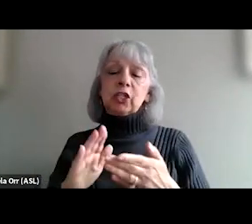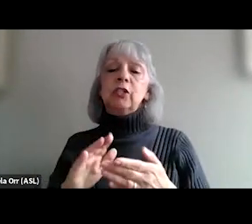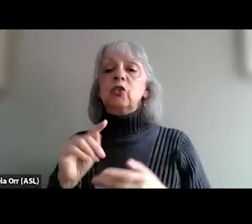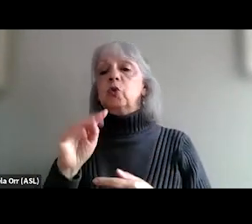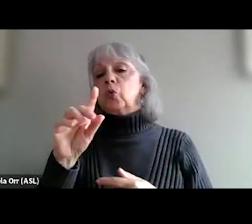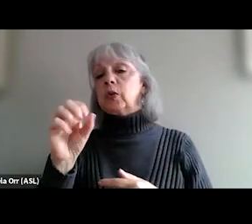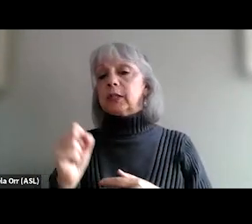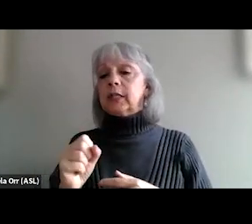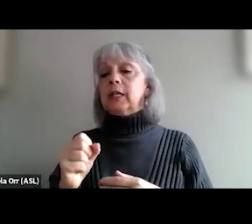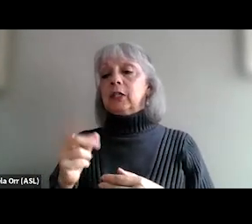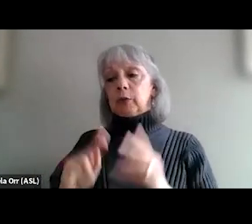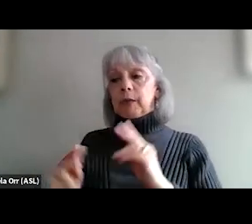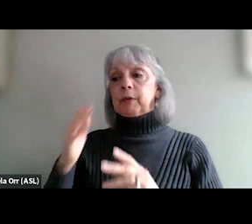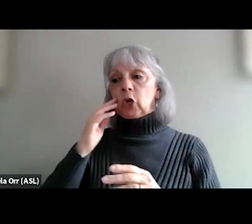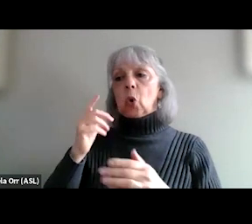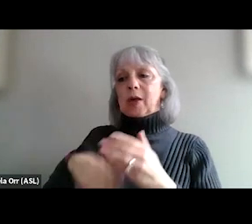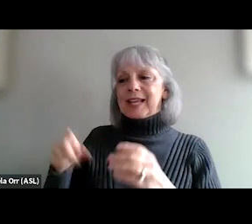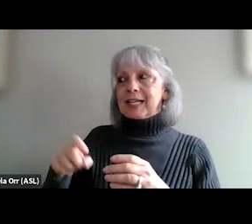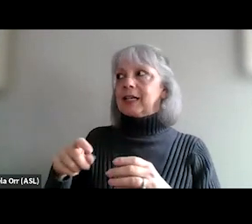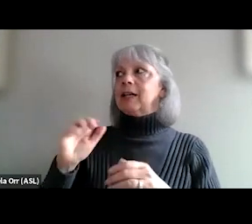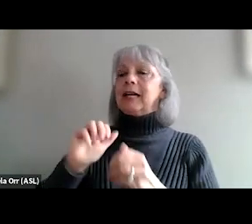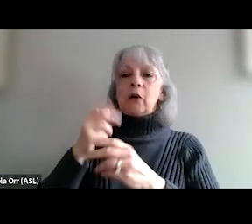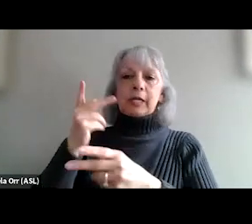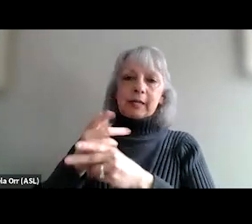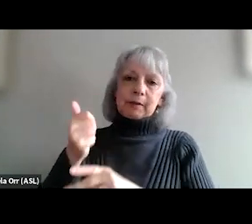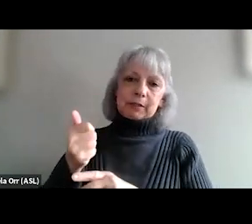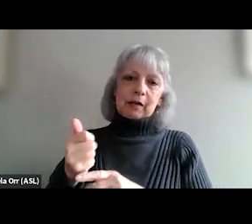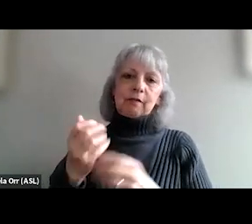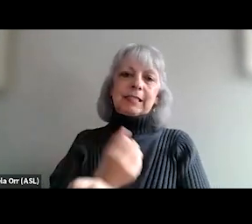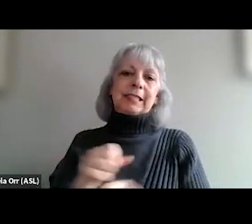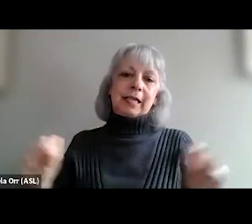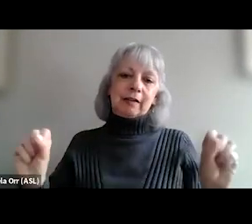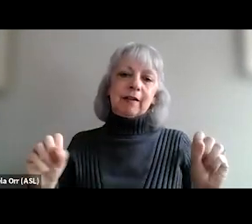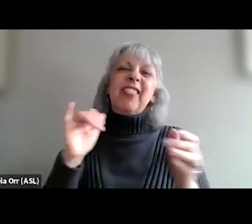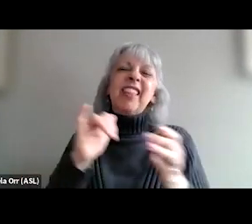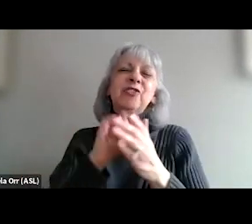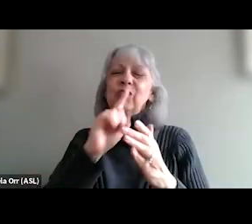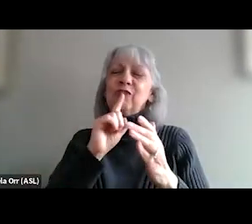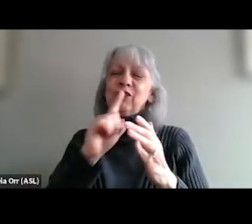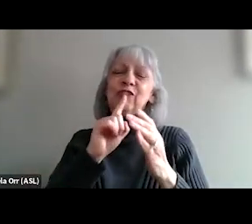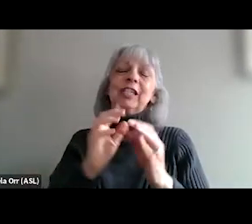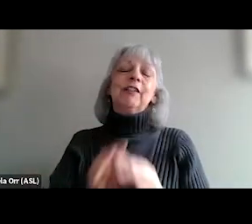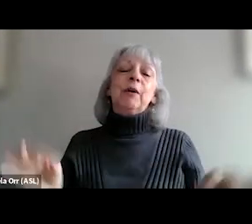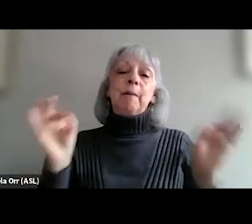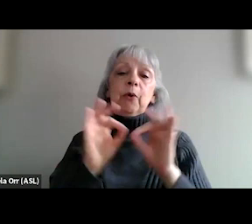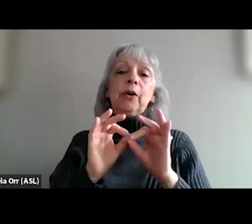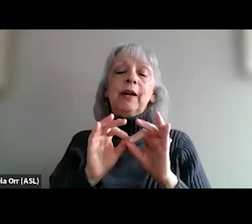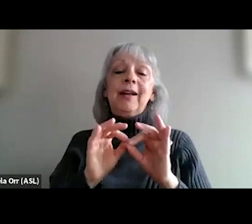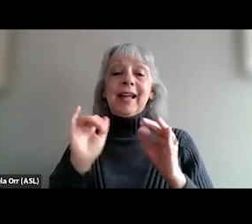y el conocimiento para mantenerse a salvo que es clave, es un elemento crucial para cerrar la brecha que vemos